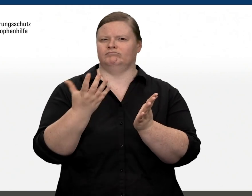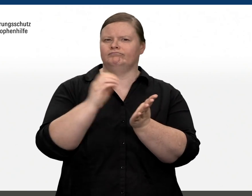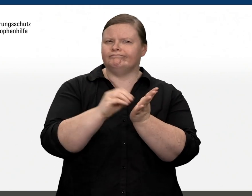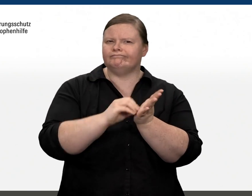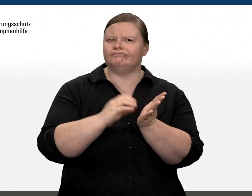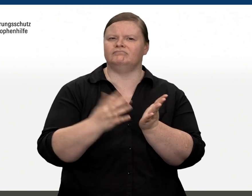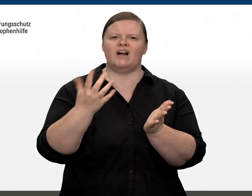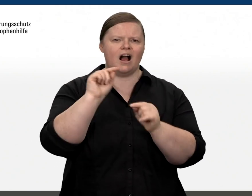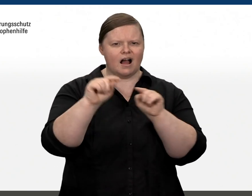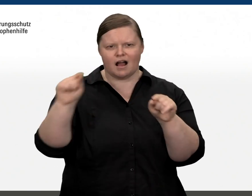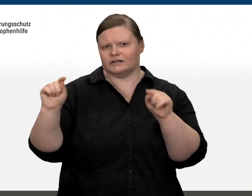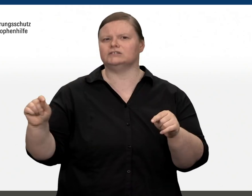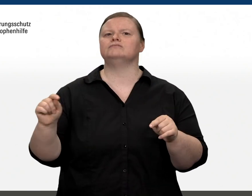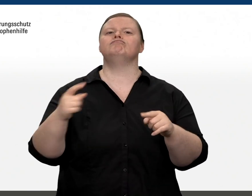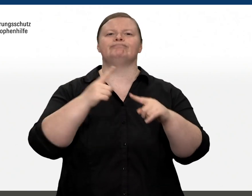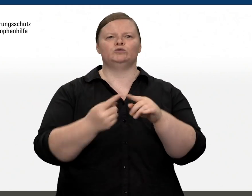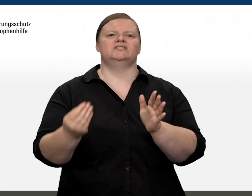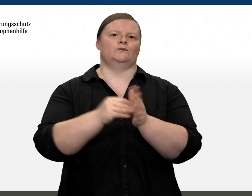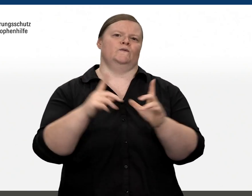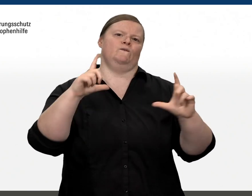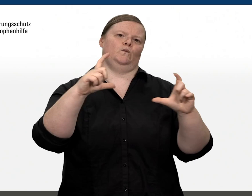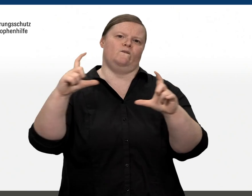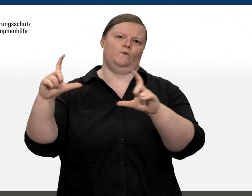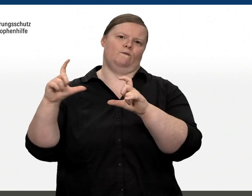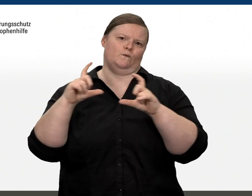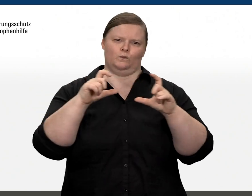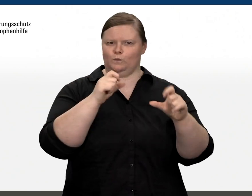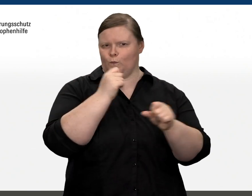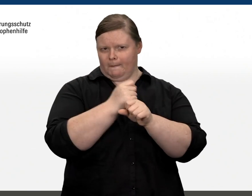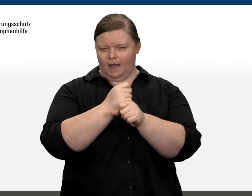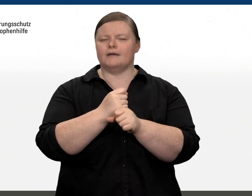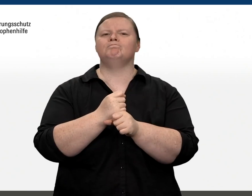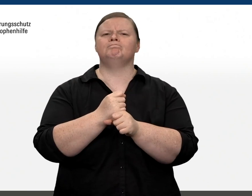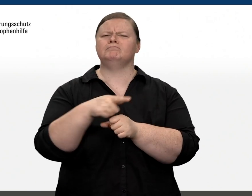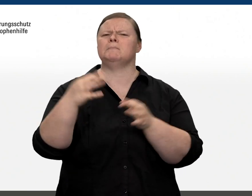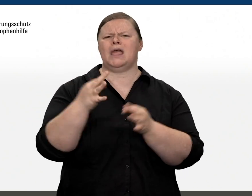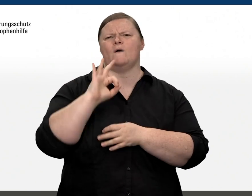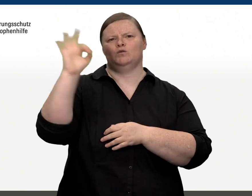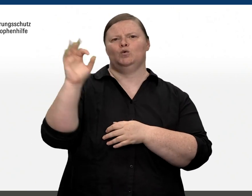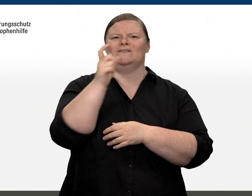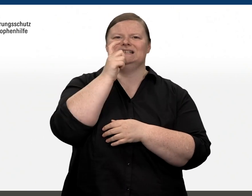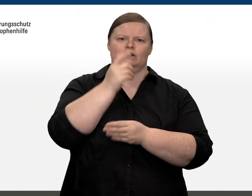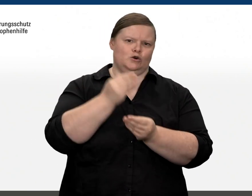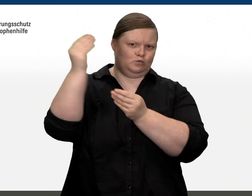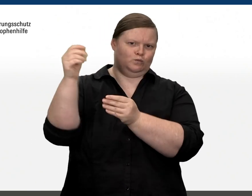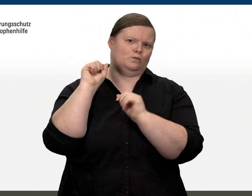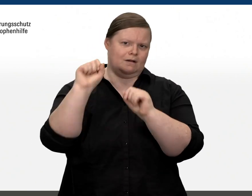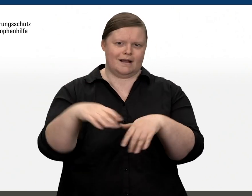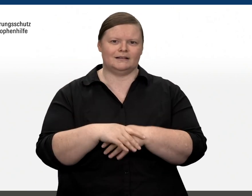und fotografieren Sie die Schäden für die Versicherung.